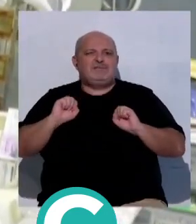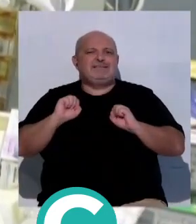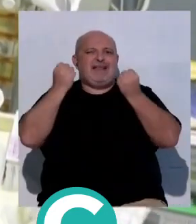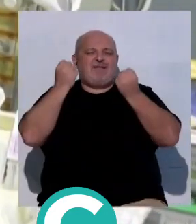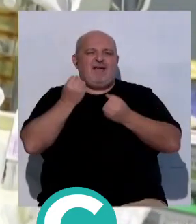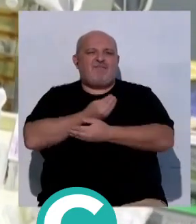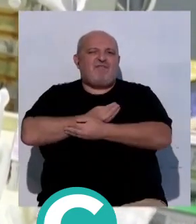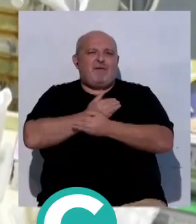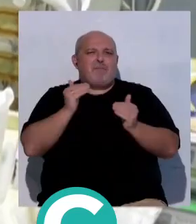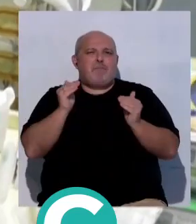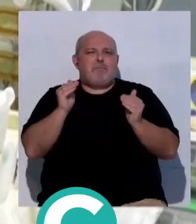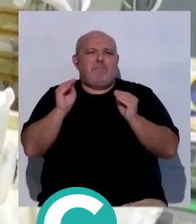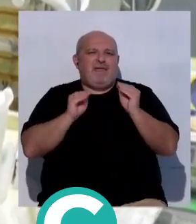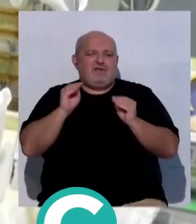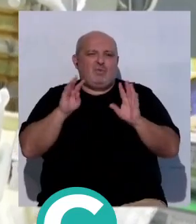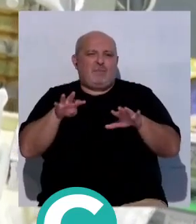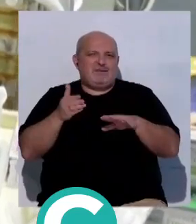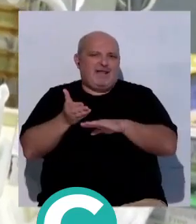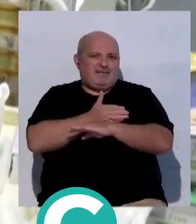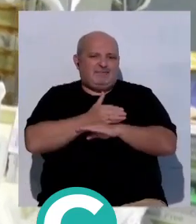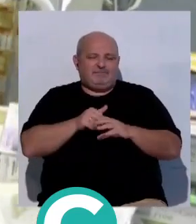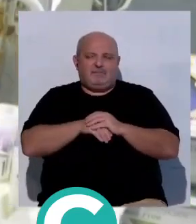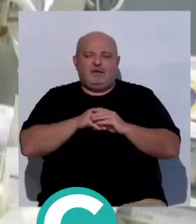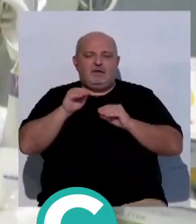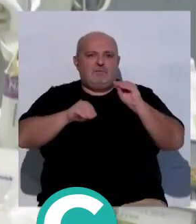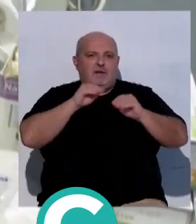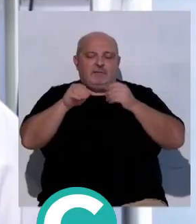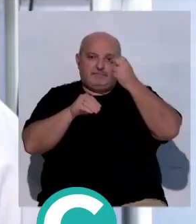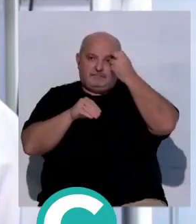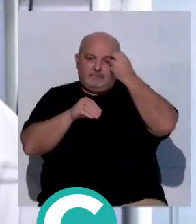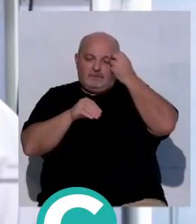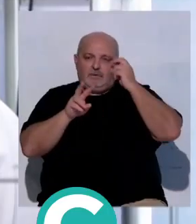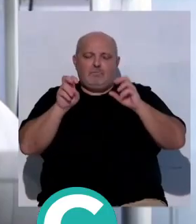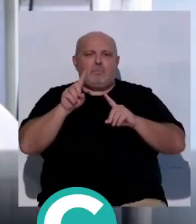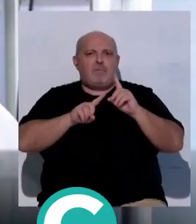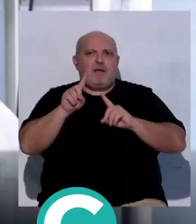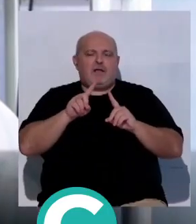los bebés y su mejor evolución para llamar la atención sobre un problema el problema de la